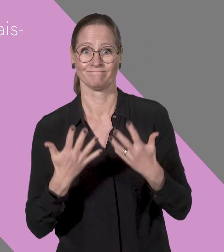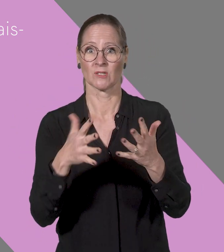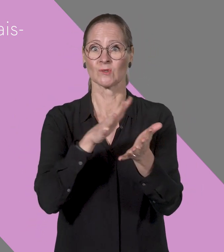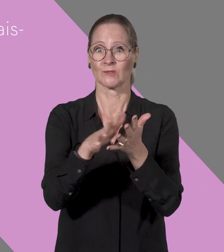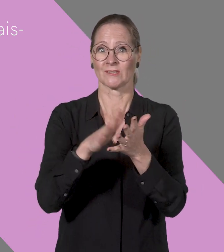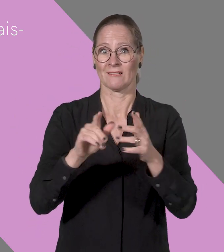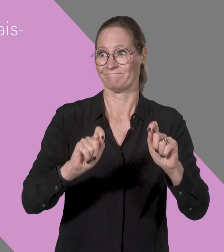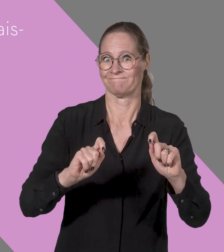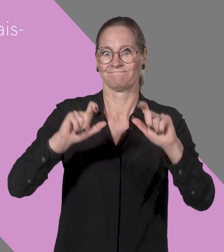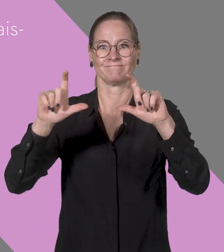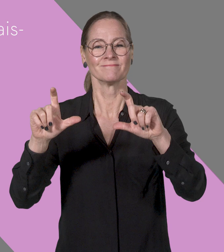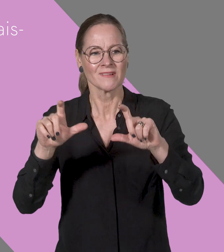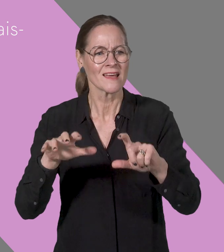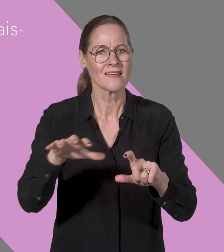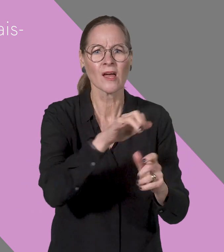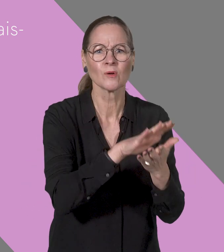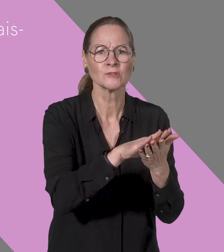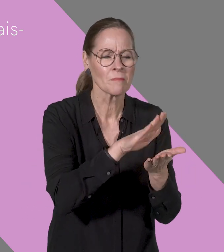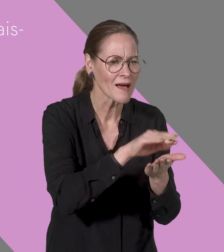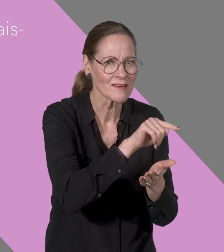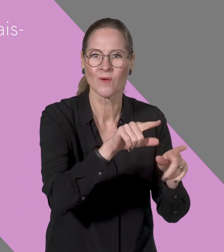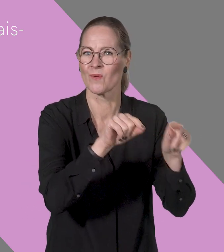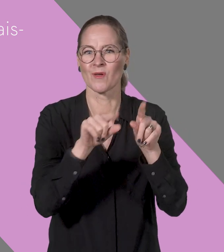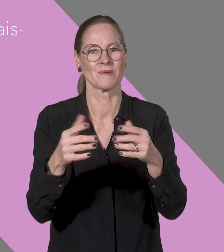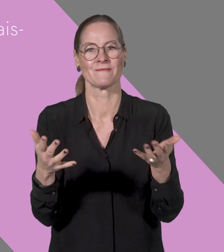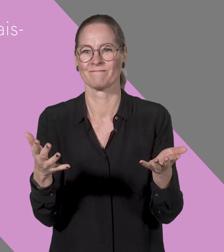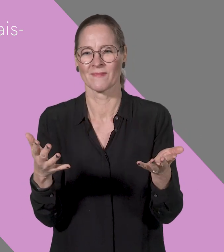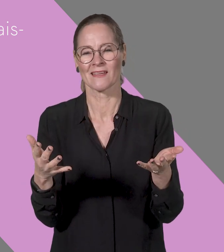Kustannusten nousua ei olla kaikissa kustannuspaikoissa huomioitu, -